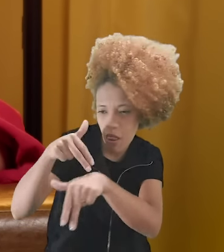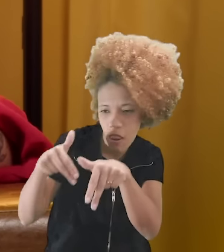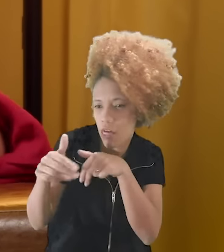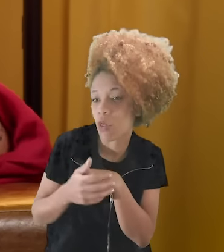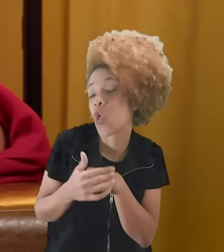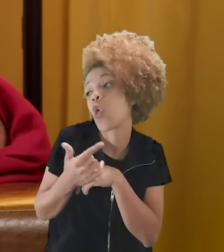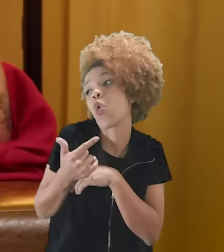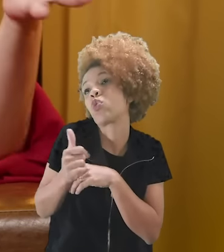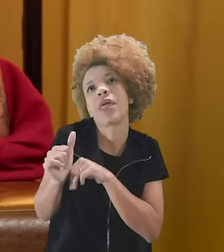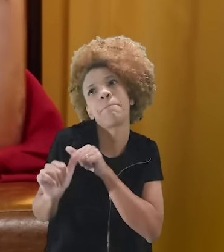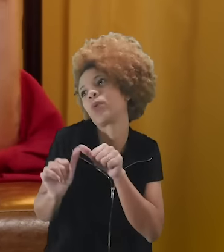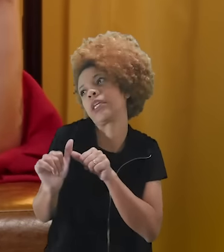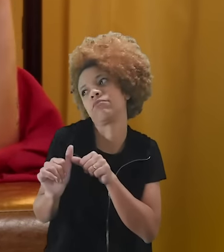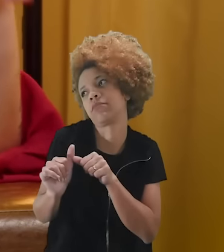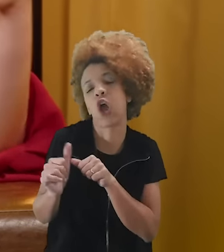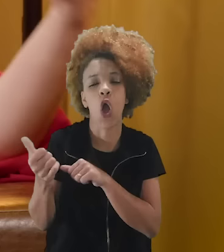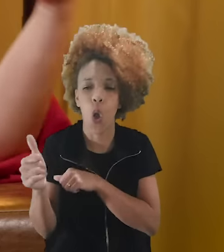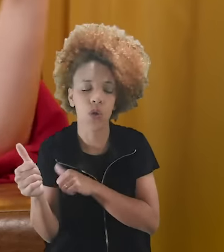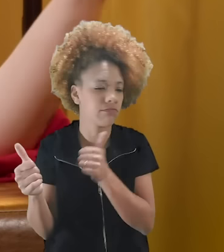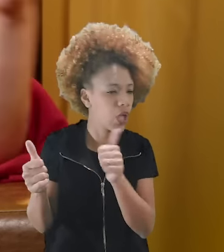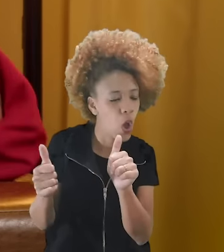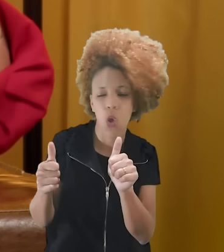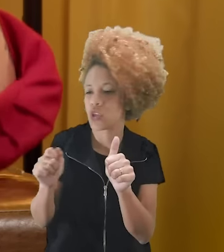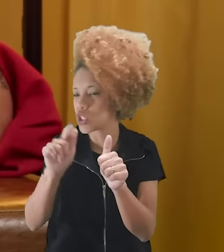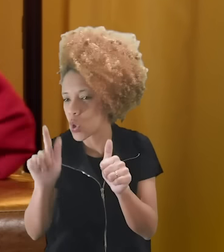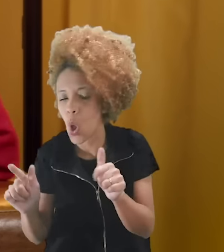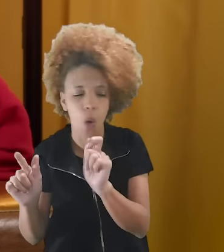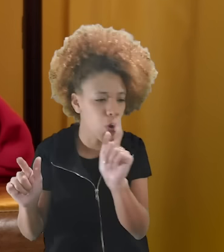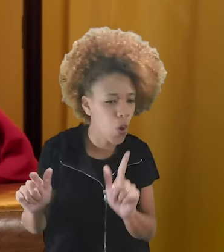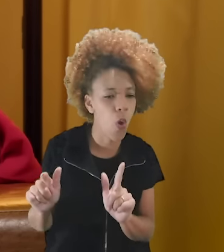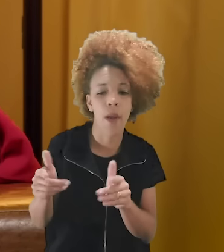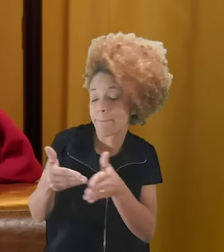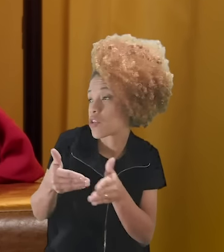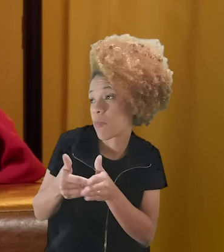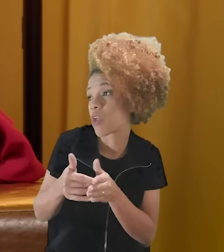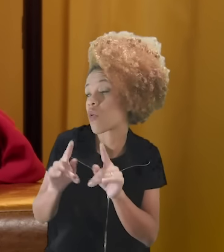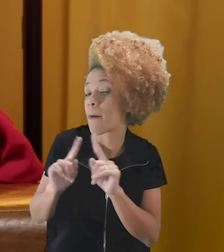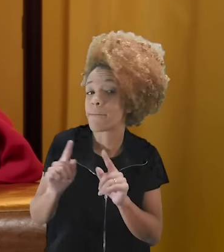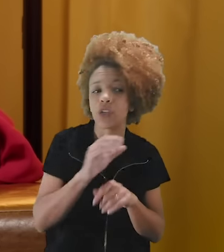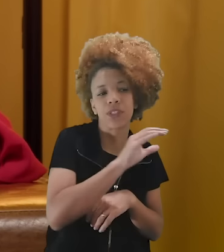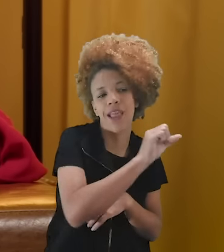mais que não tem tanta mudança é aquilo né 11 11 Gol impedimento tudo mas o CS Tem cada estratégia